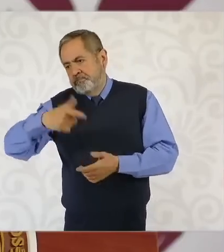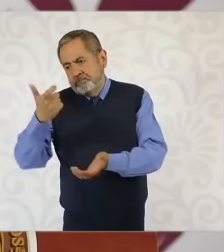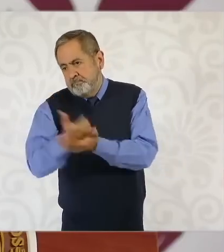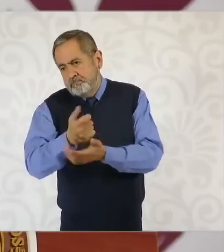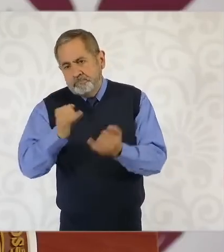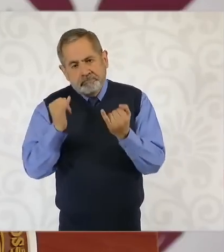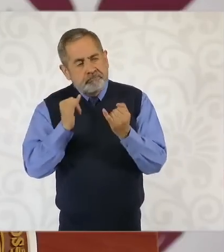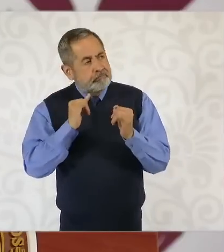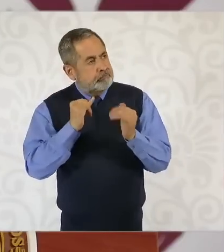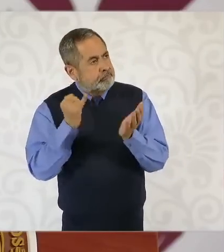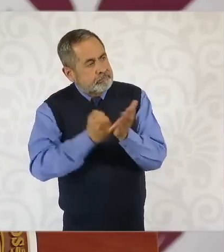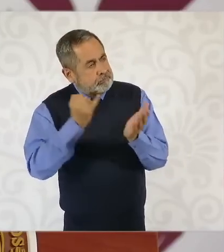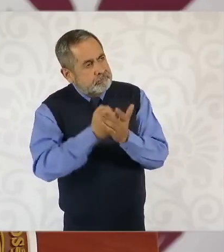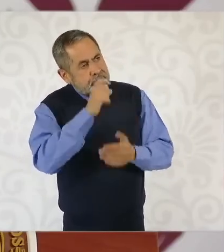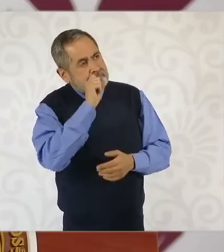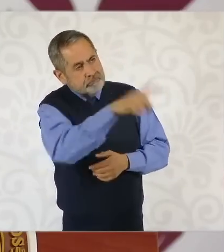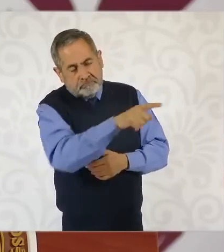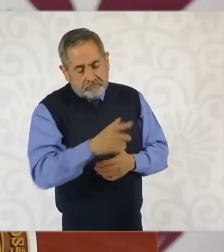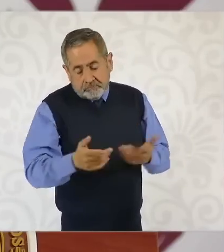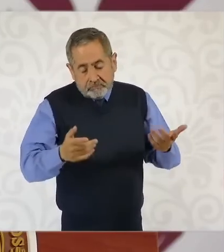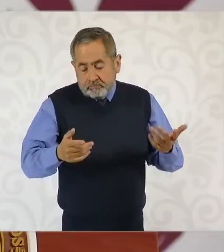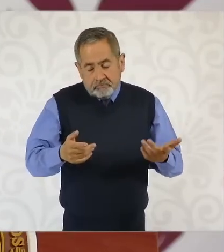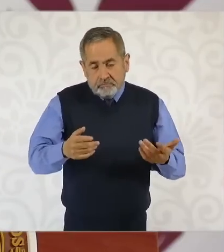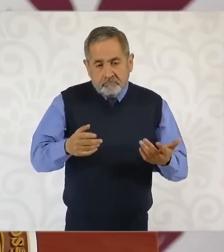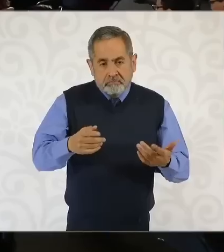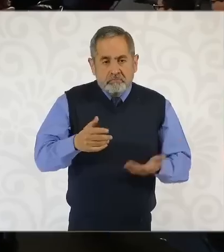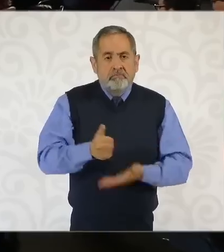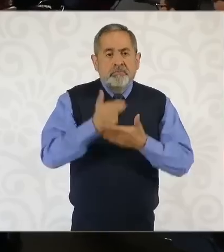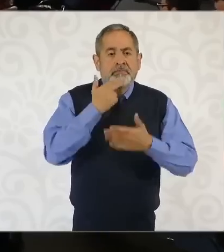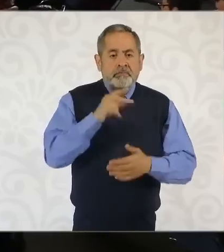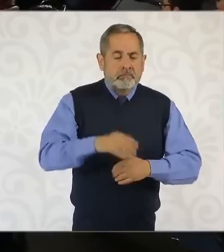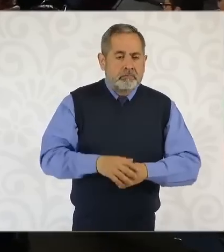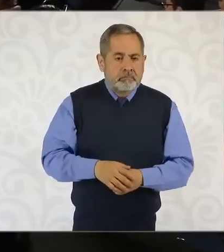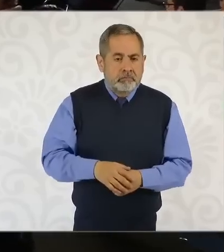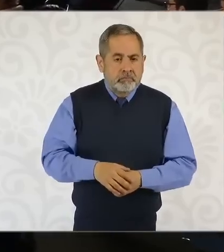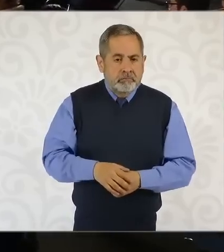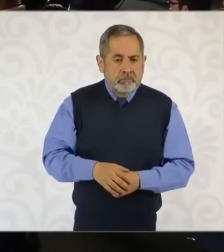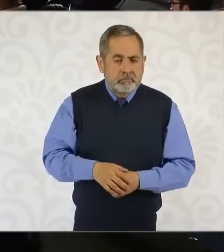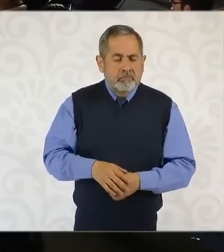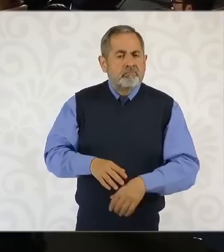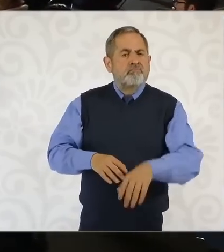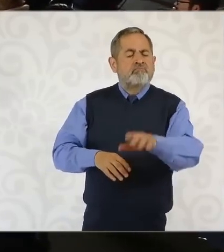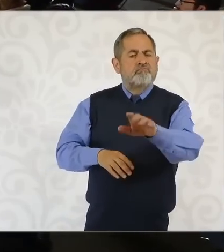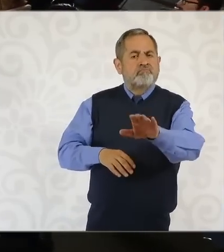no ayuda a nadie en caso de que la llamada del jueves llegue a un acuerdo de suspender